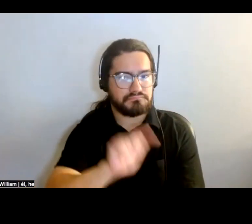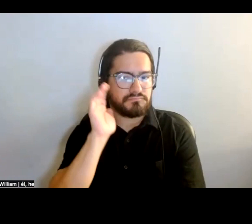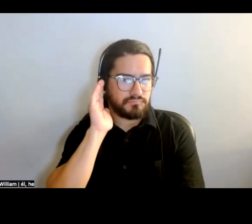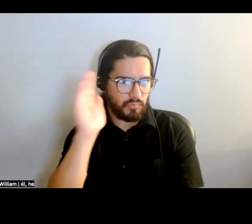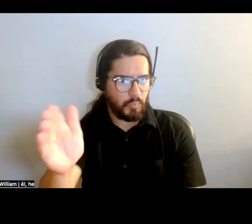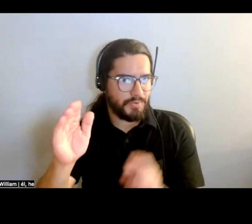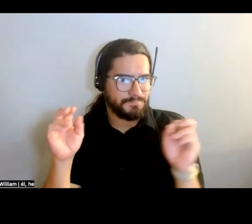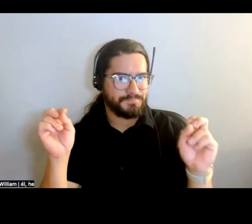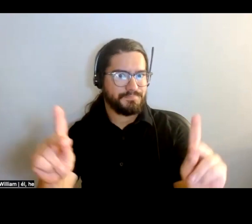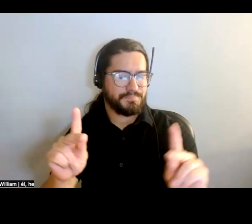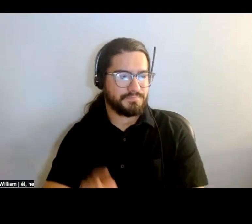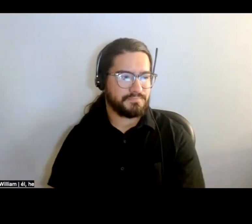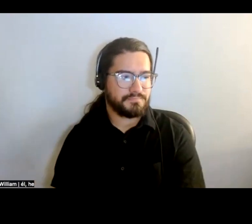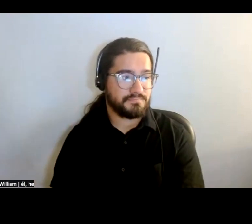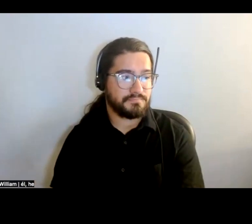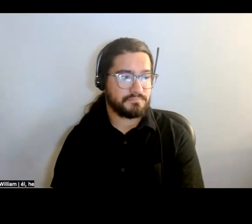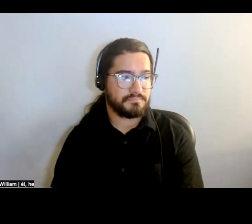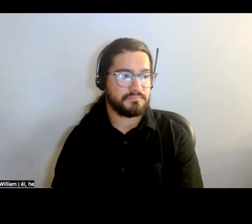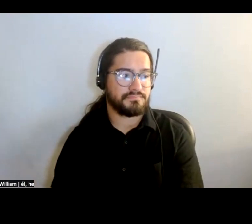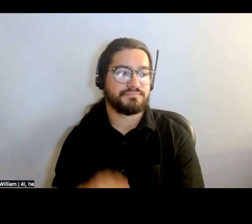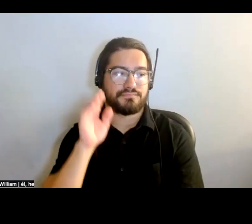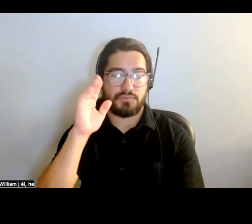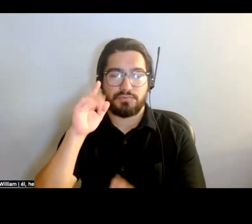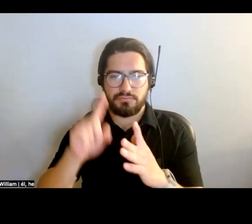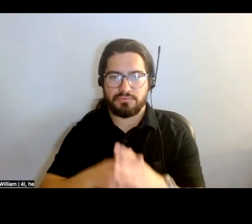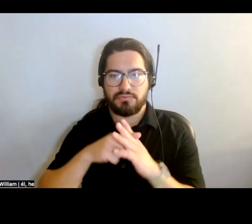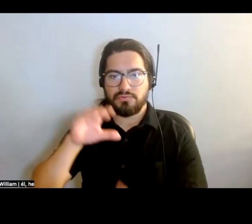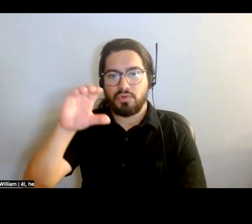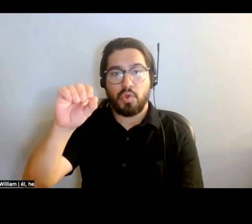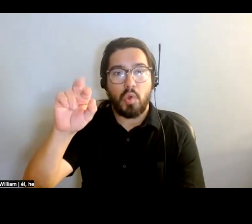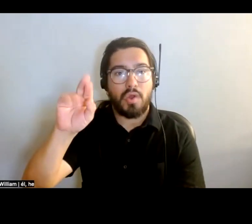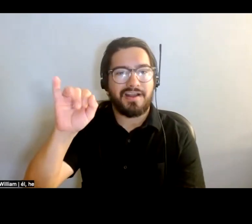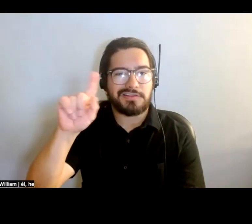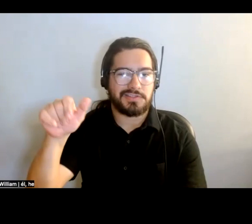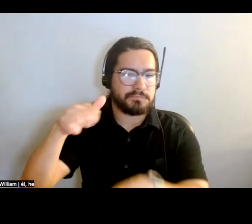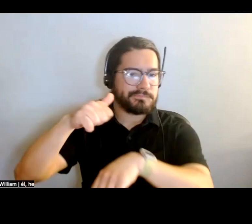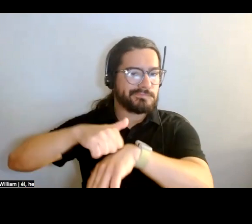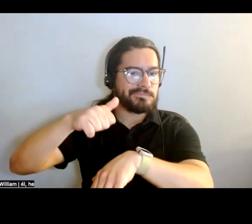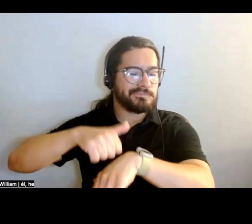Well, I'm going to start with Coraza. Un cuerpo áspero opaco